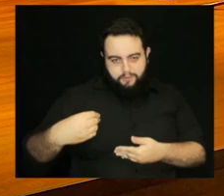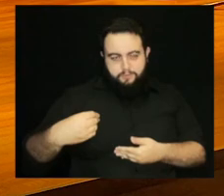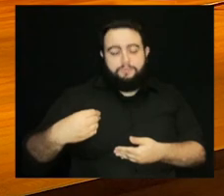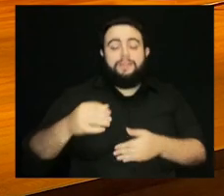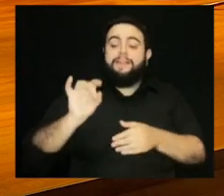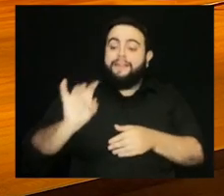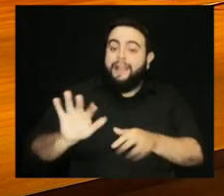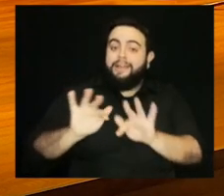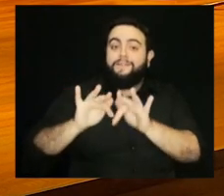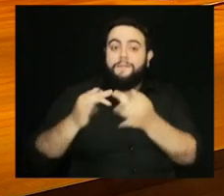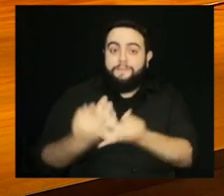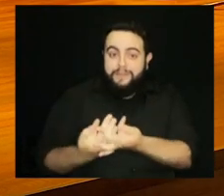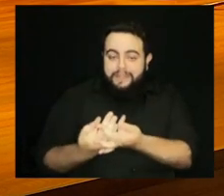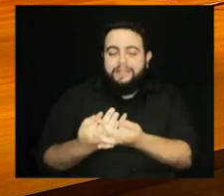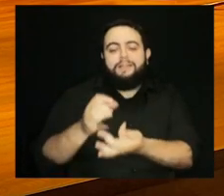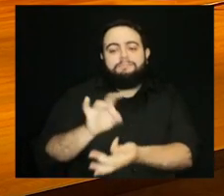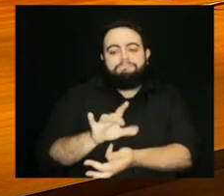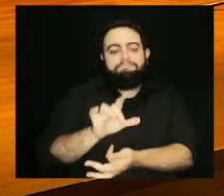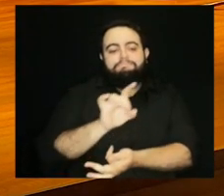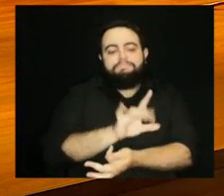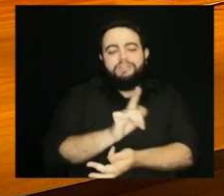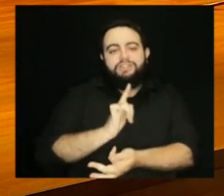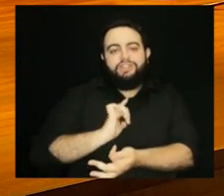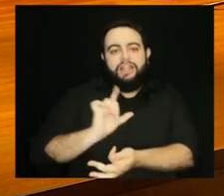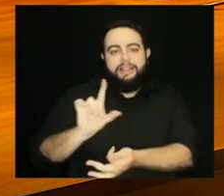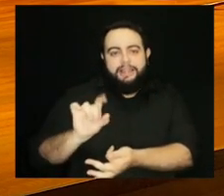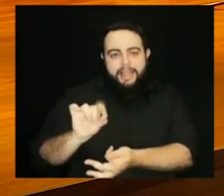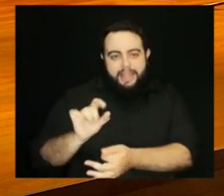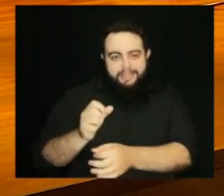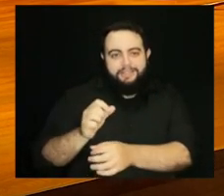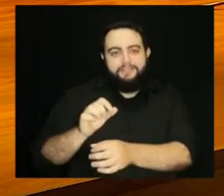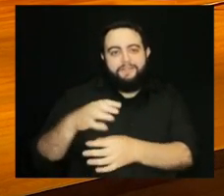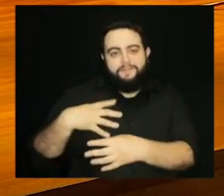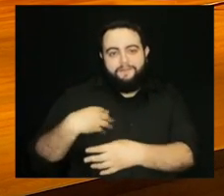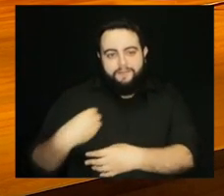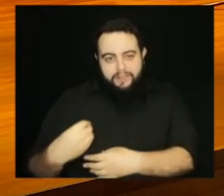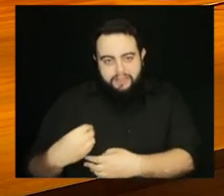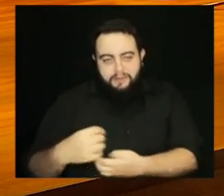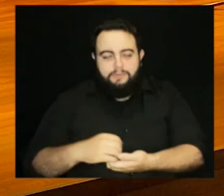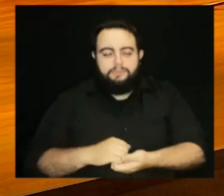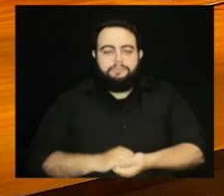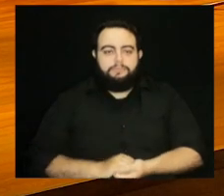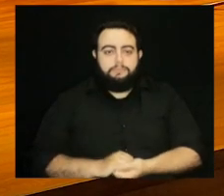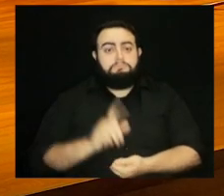começou a se estruturar. Eram épocas em que tava muito difícil definir a fronteira, foi a